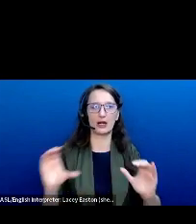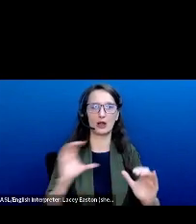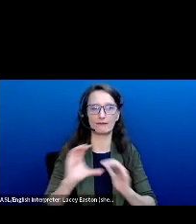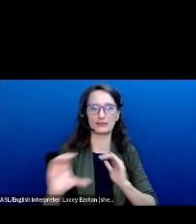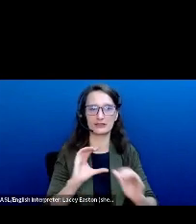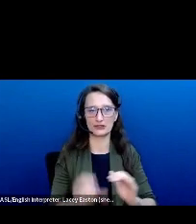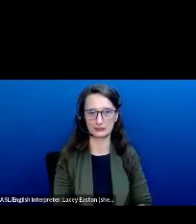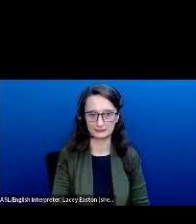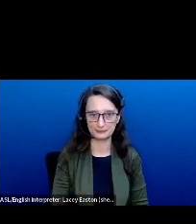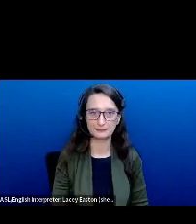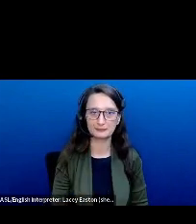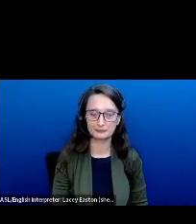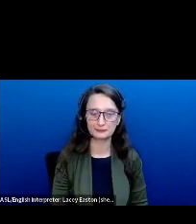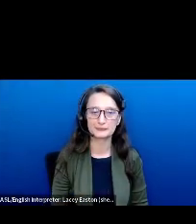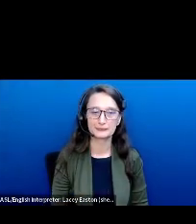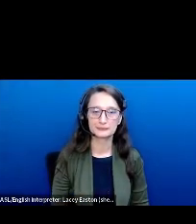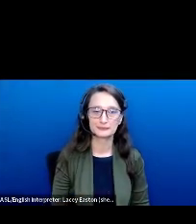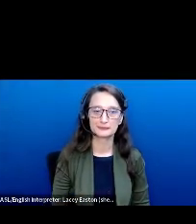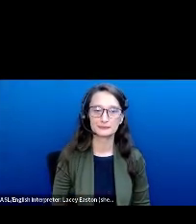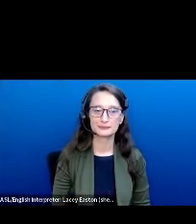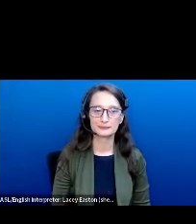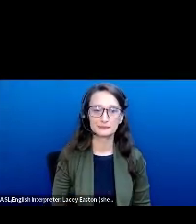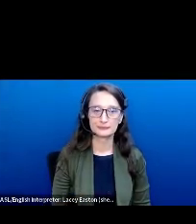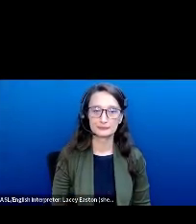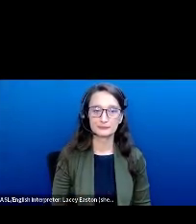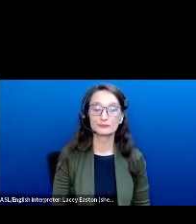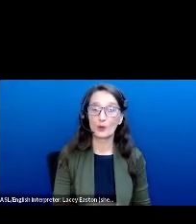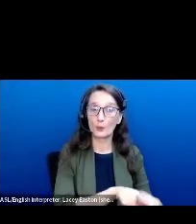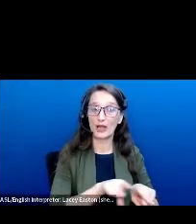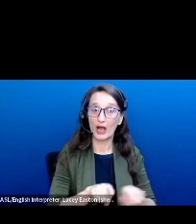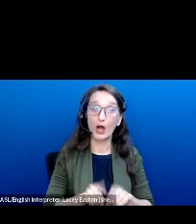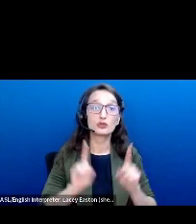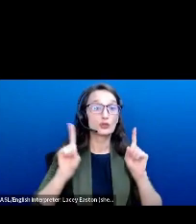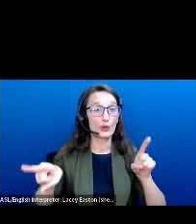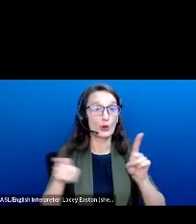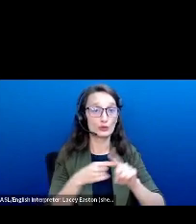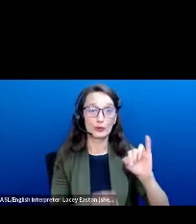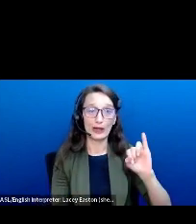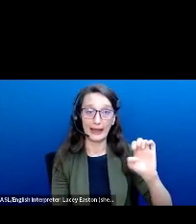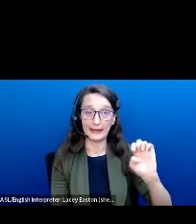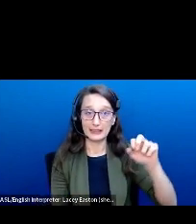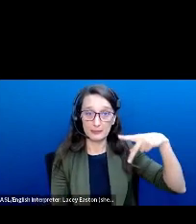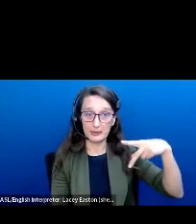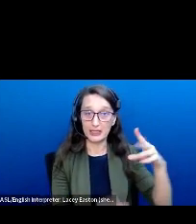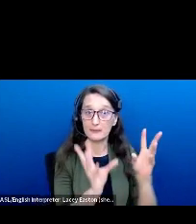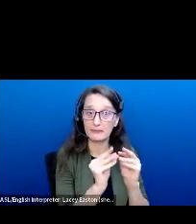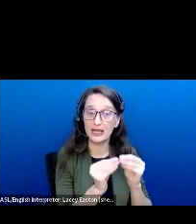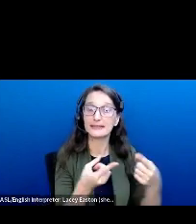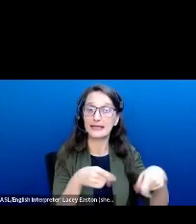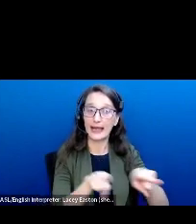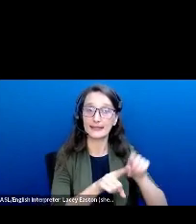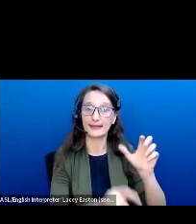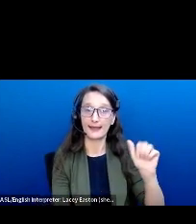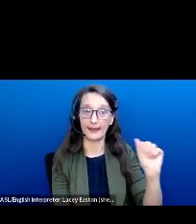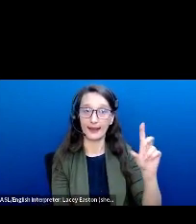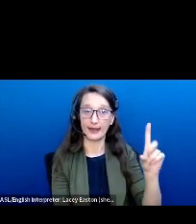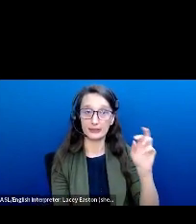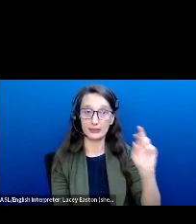también brindamos o asistimos a las reuniones del IEP como apoyo y apoyo de ADR y, a menudo,